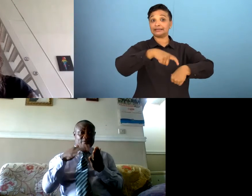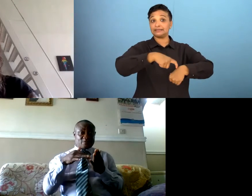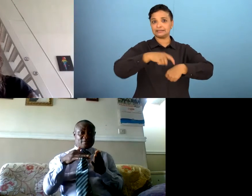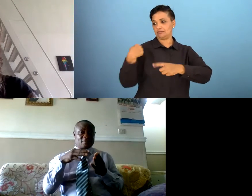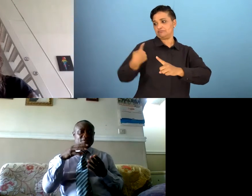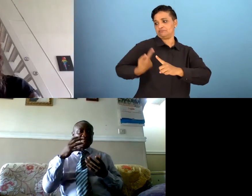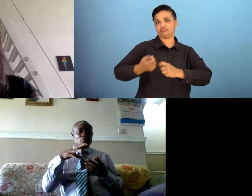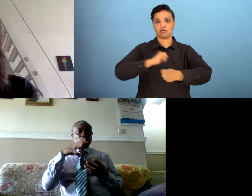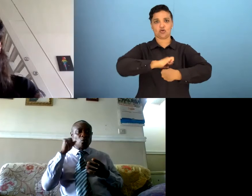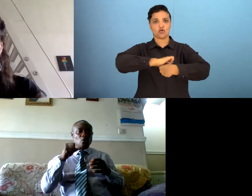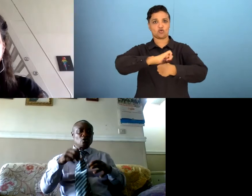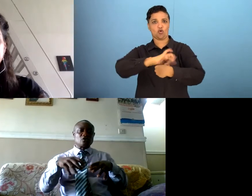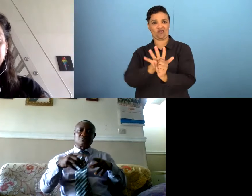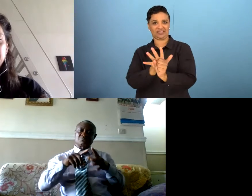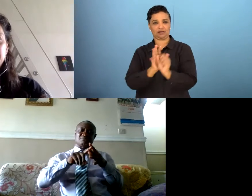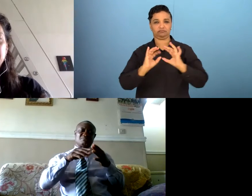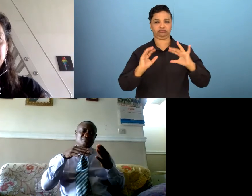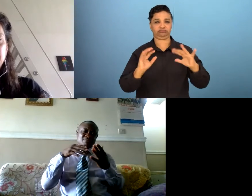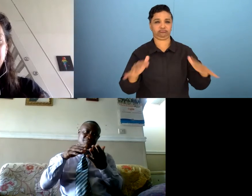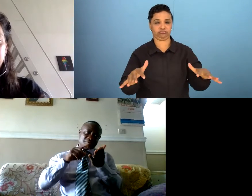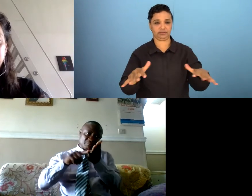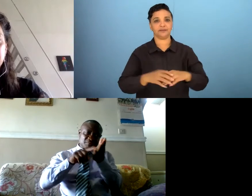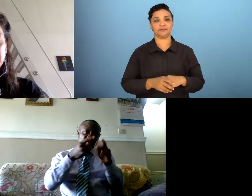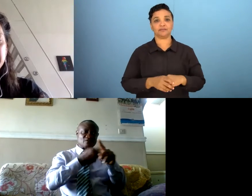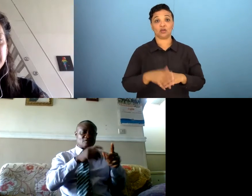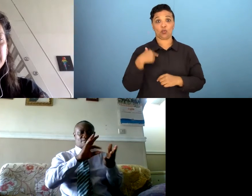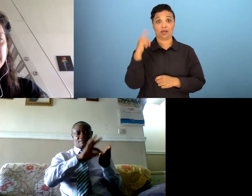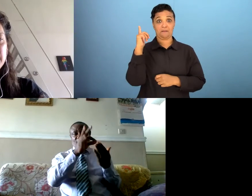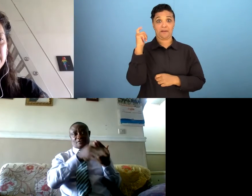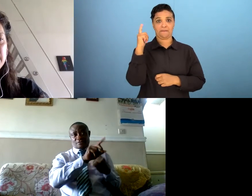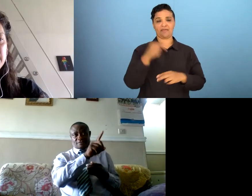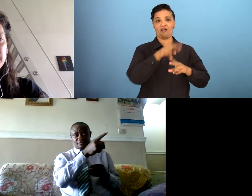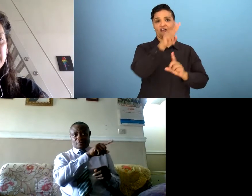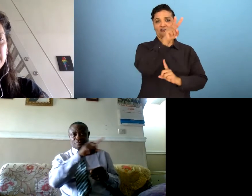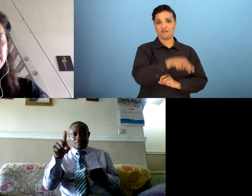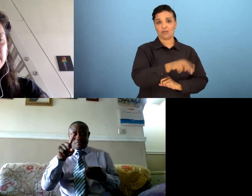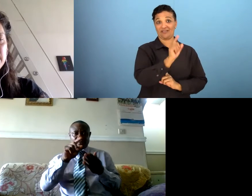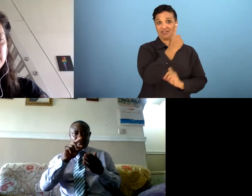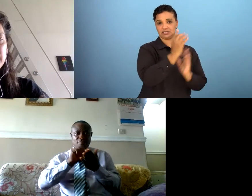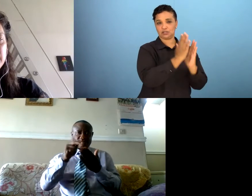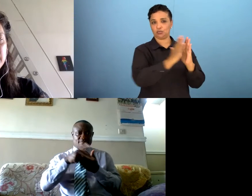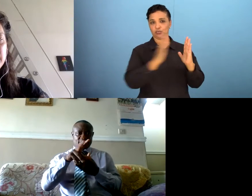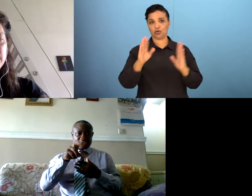Durante la pandemia de COVID-19.